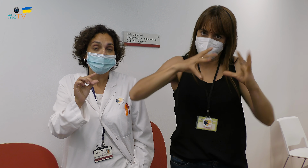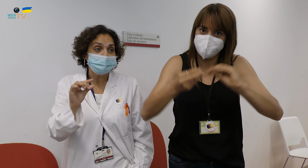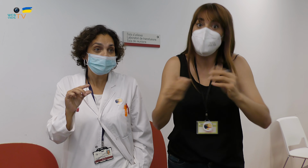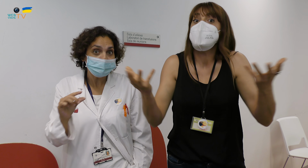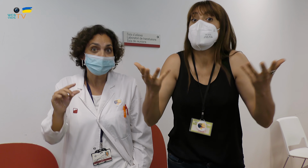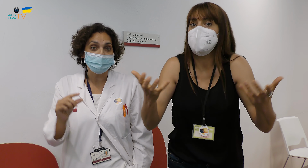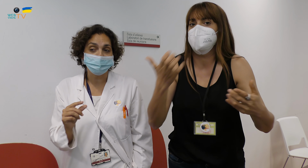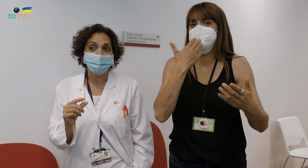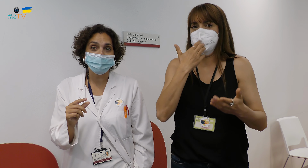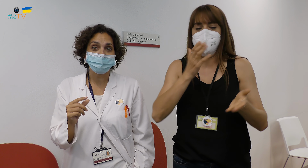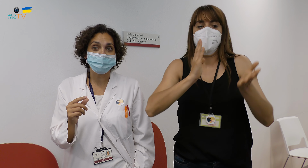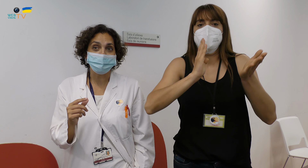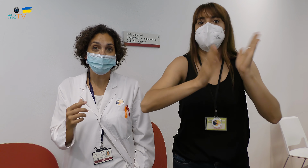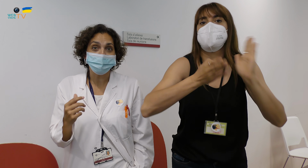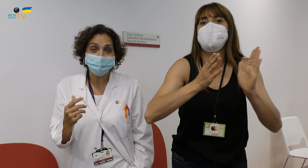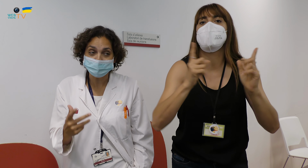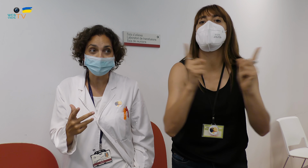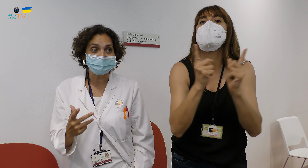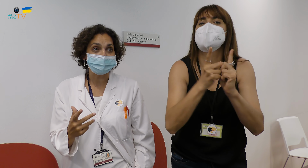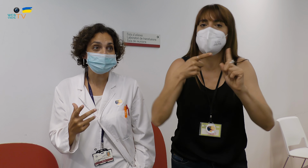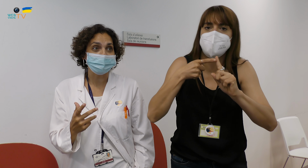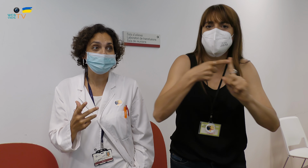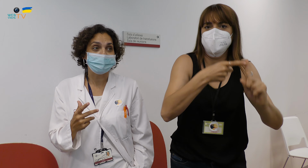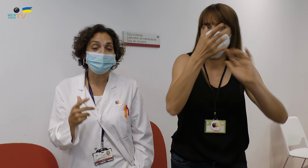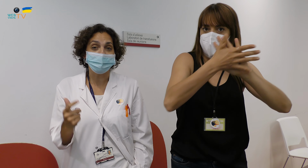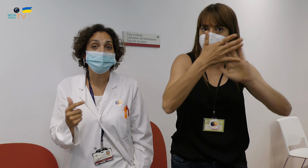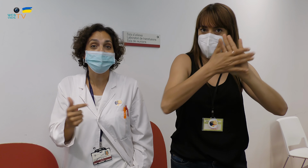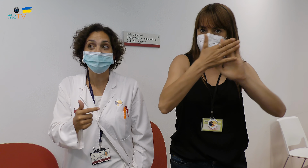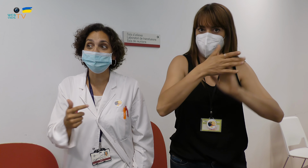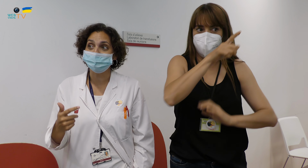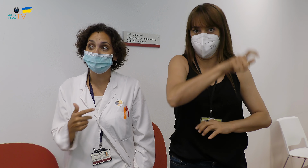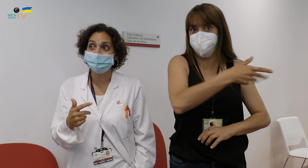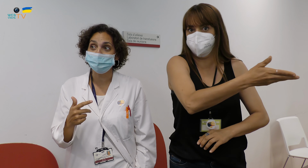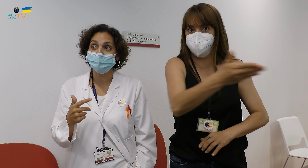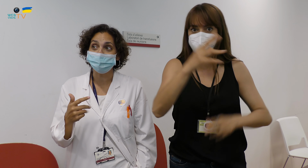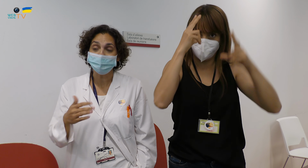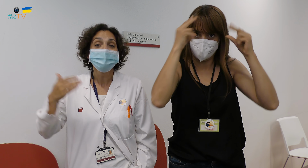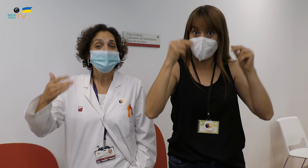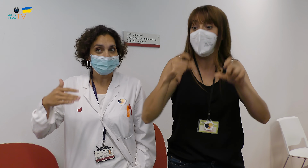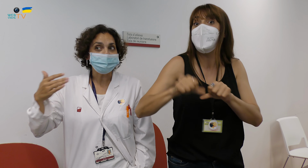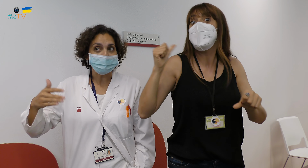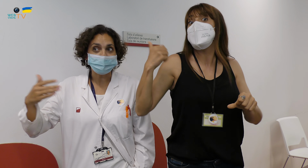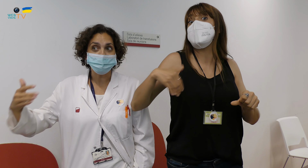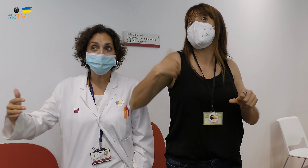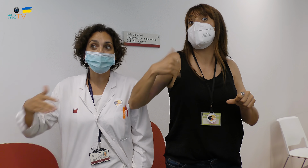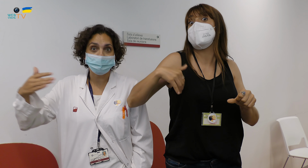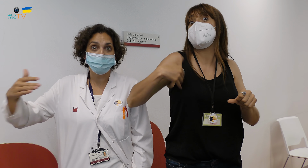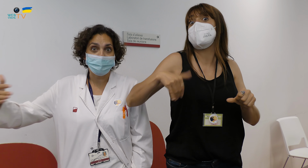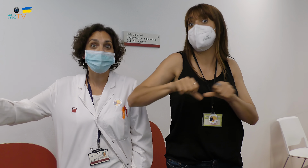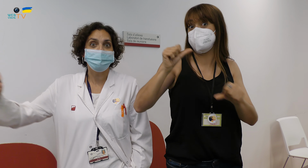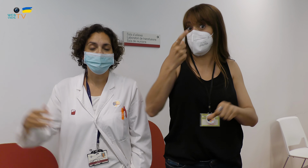breu però molt interessant, en llengua de signes que hem fet, intentarem continuar